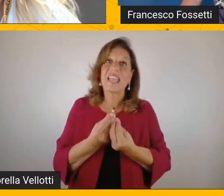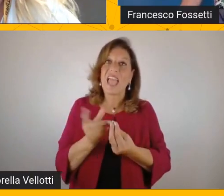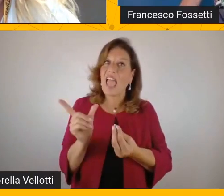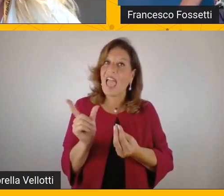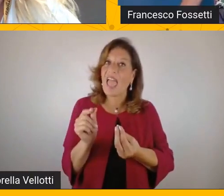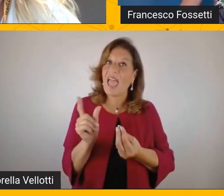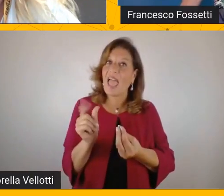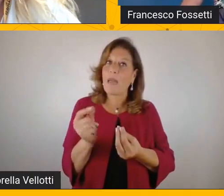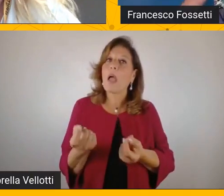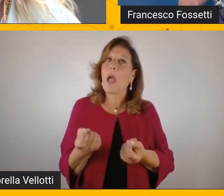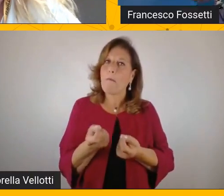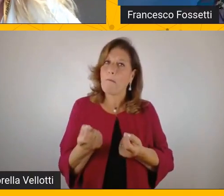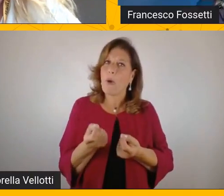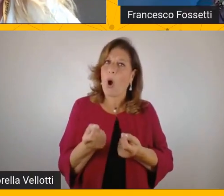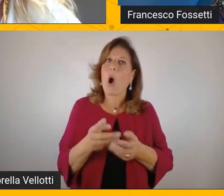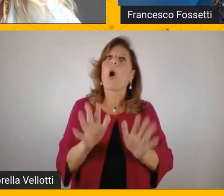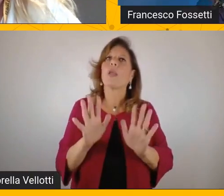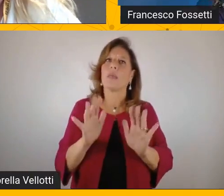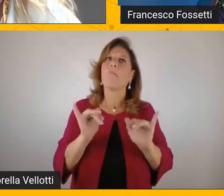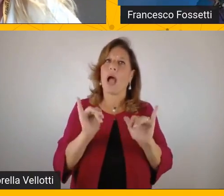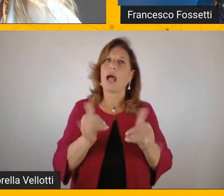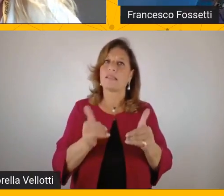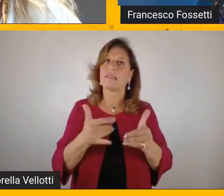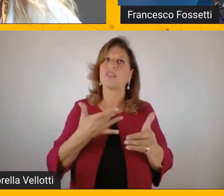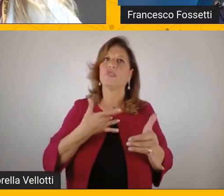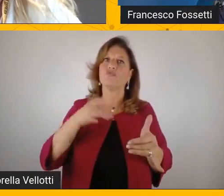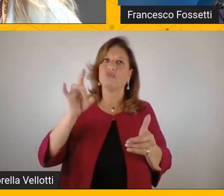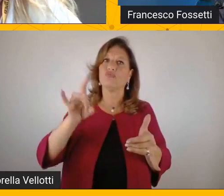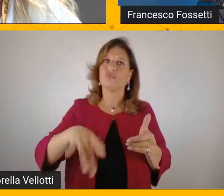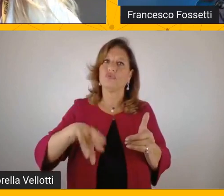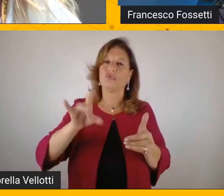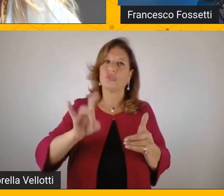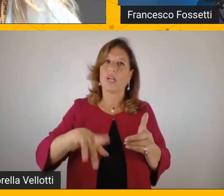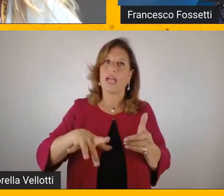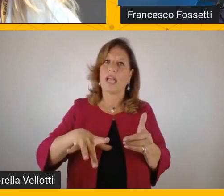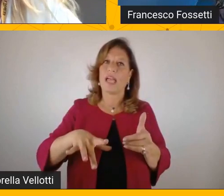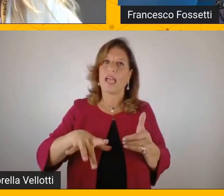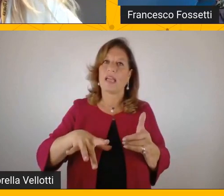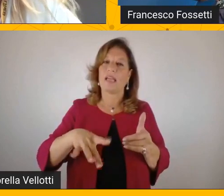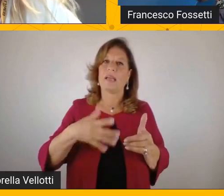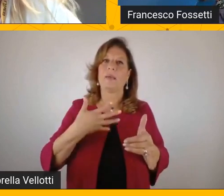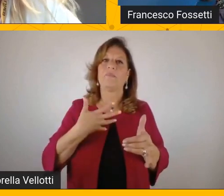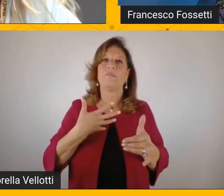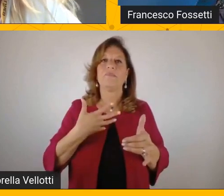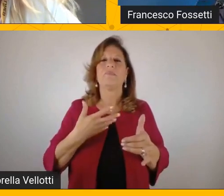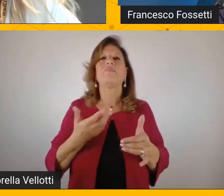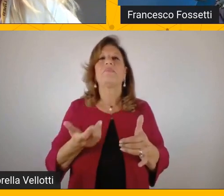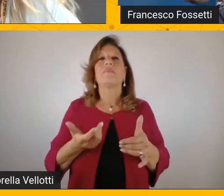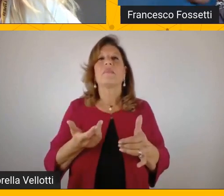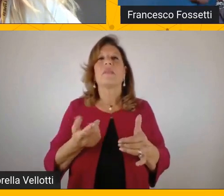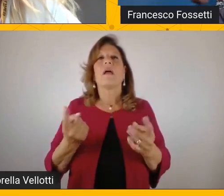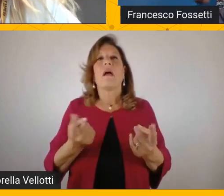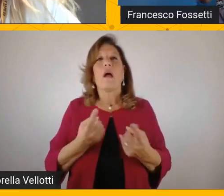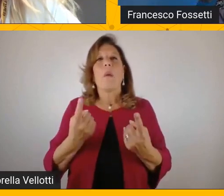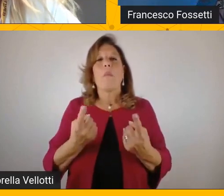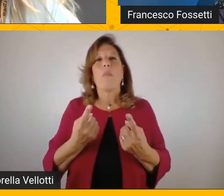esistono sono pochi bisogna ovviamente investire nel tempo